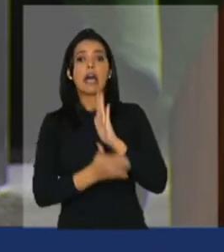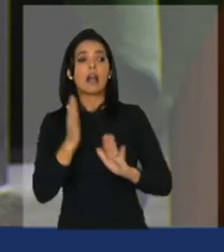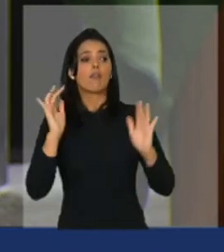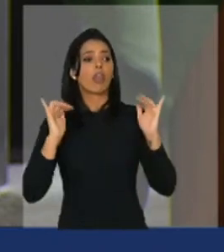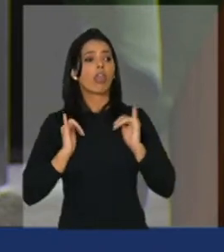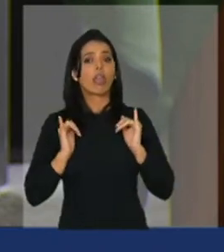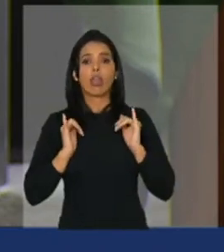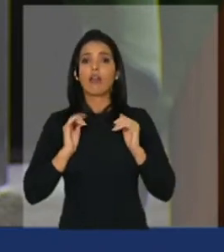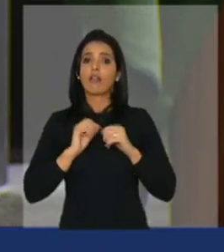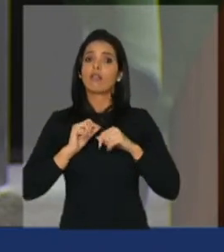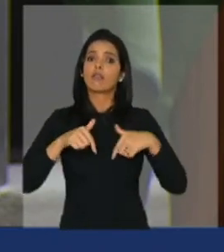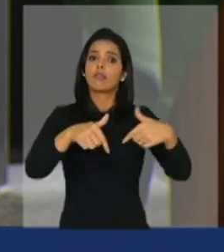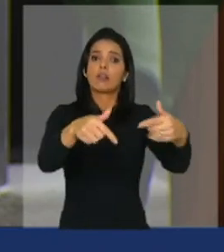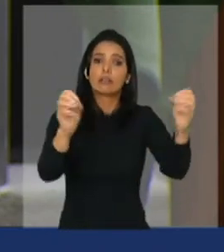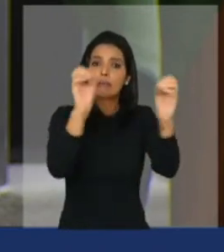IMPRESSO OU URNA ELETRÔNICA.